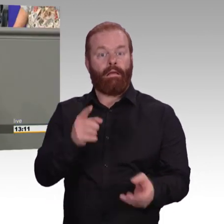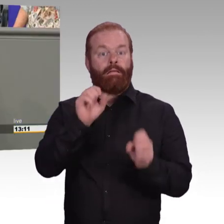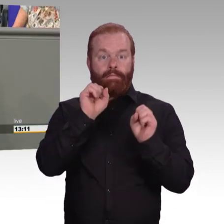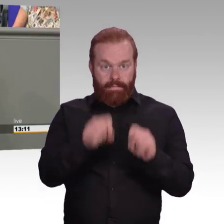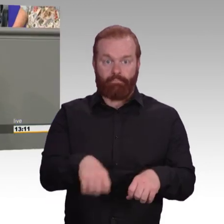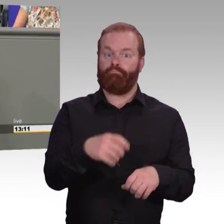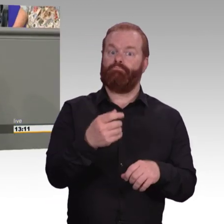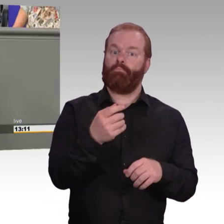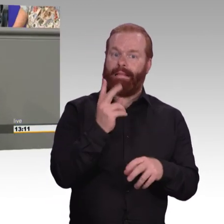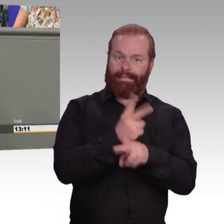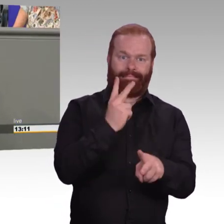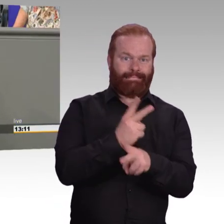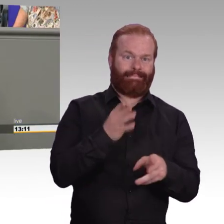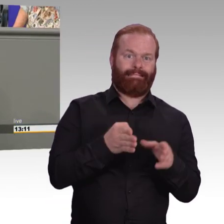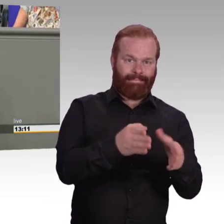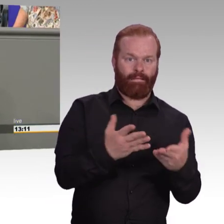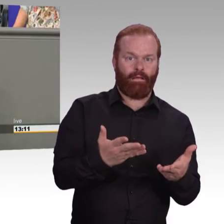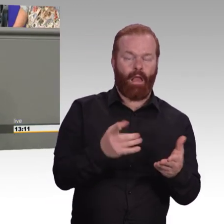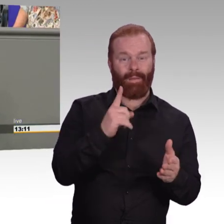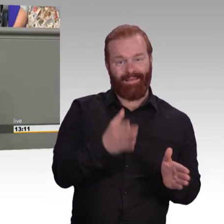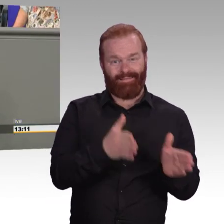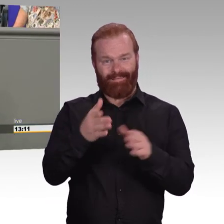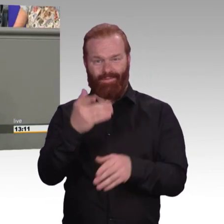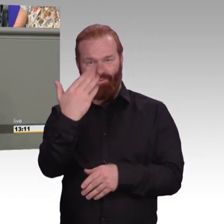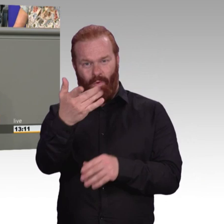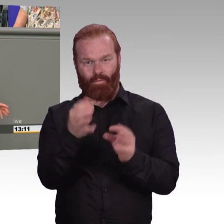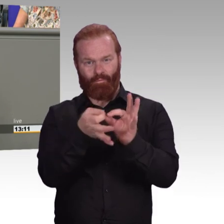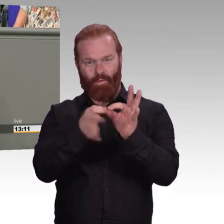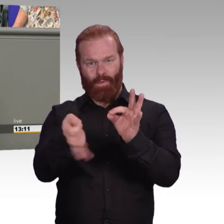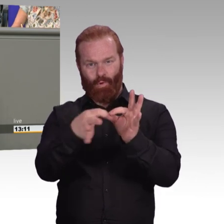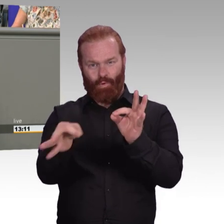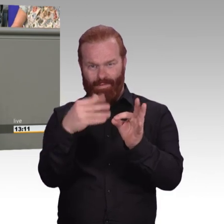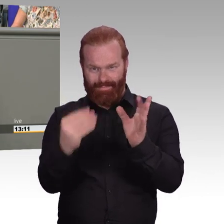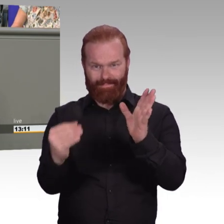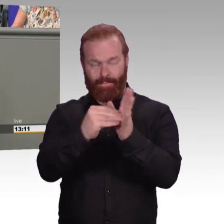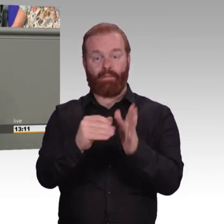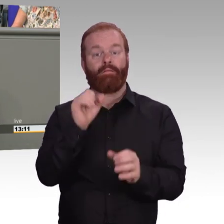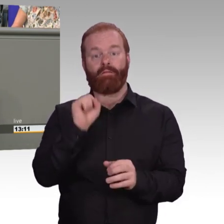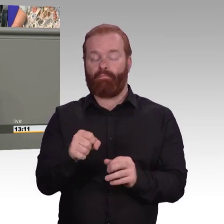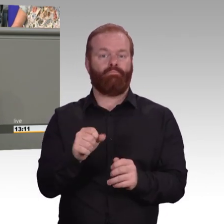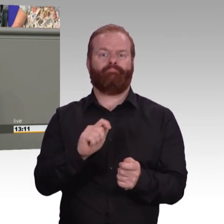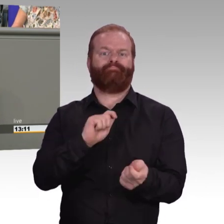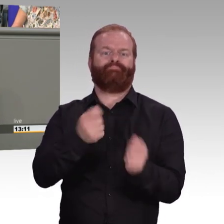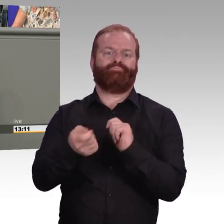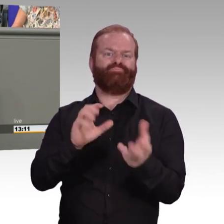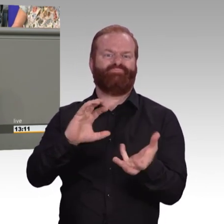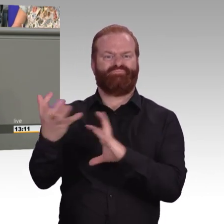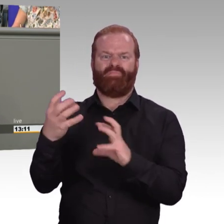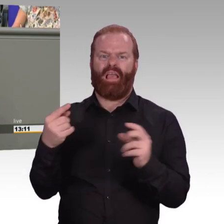mit der Frage auseinandersetzen und beschäftigen. Und der zweite Punkt, den ich an der Stelle ansprechen möchte, ist der: